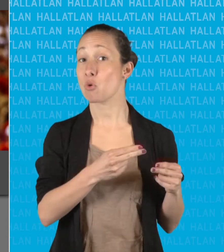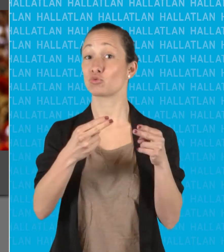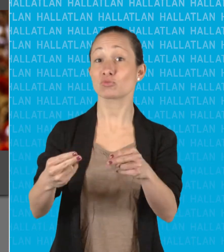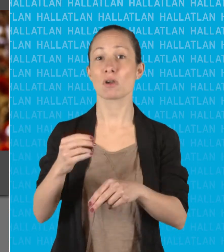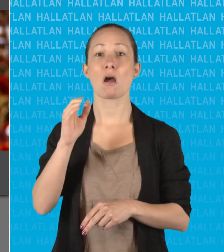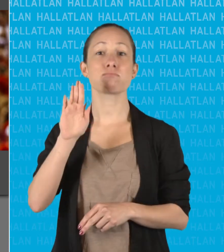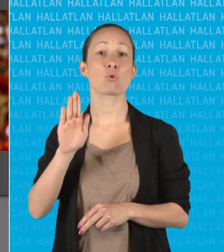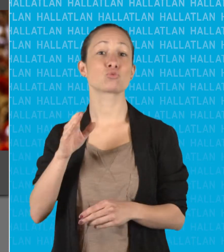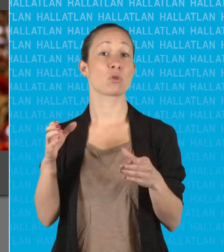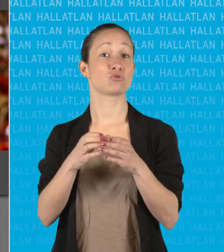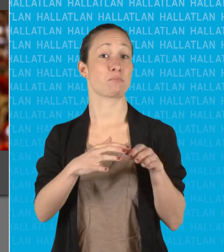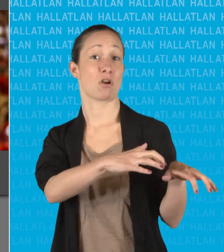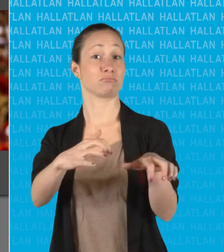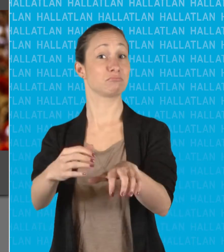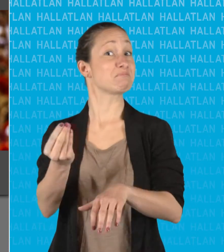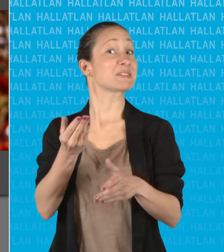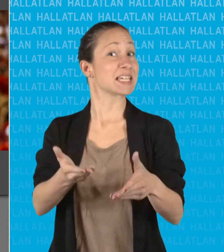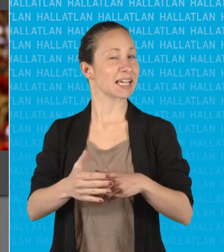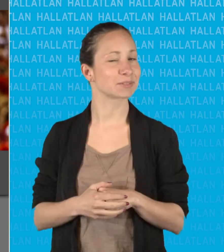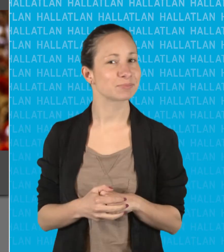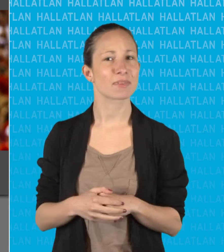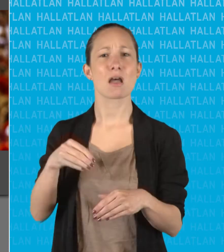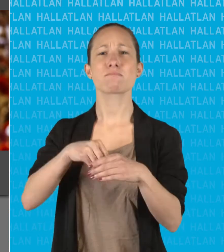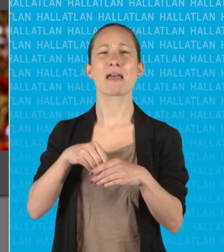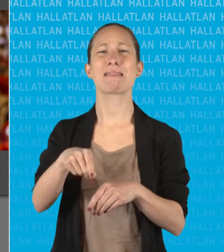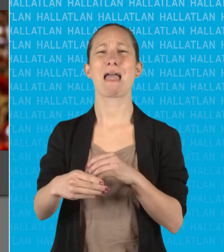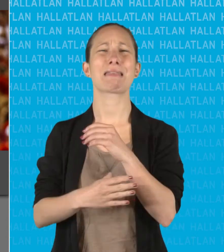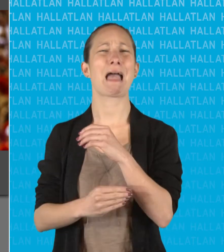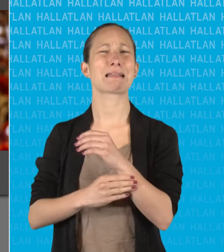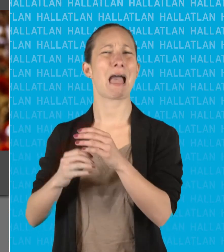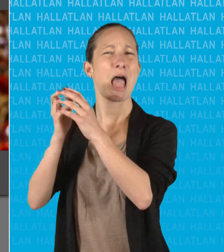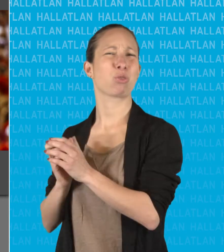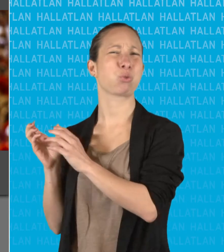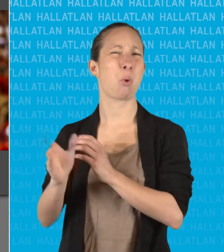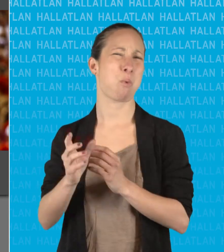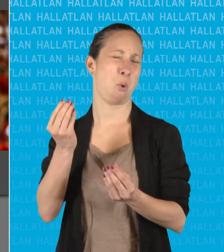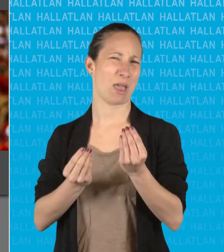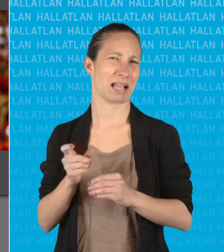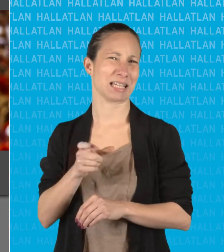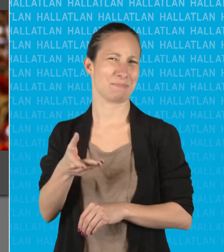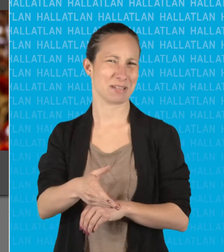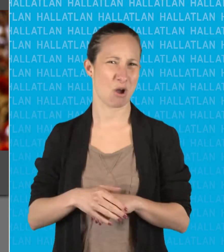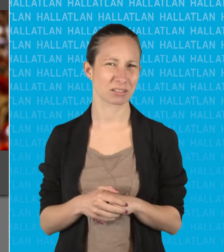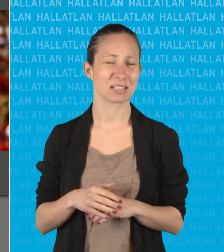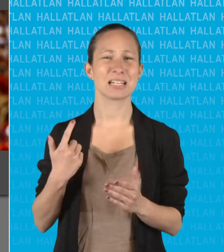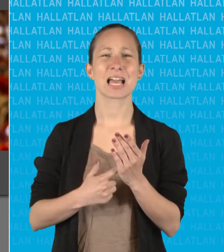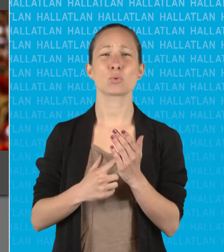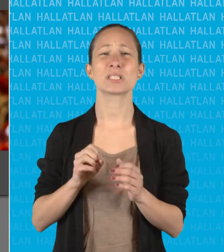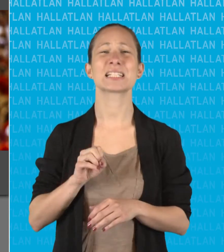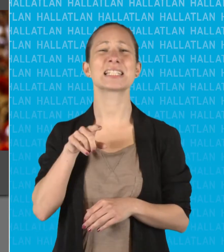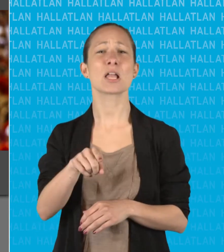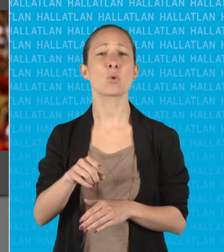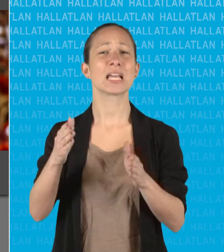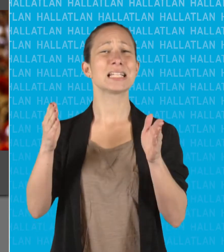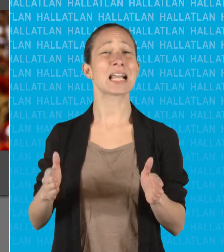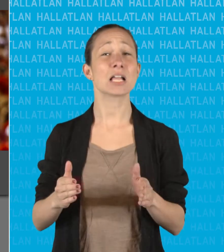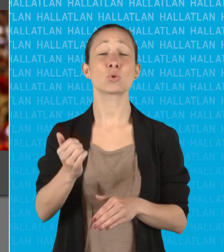A gyenge dobójátékot produkáló Boston ugyanakkor a 2015-ös szezonban utolsó lett csoportjában,